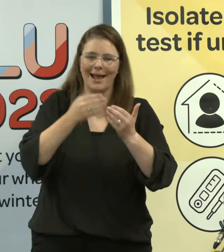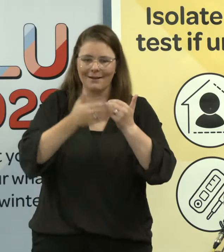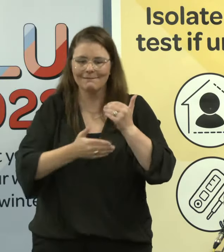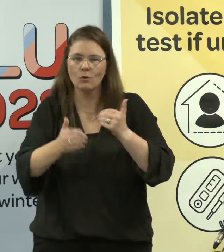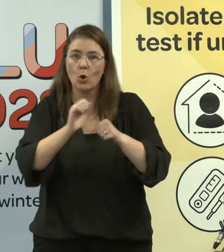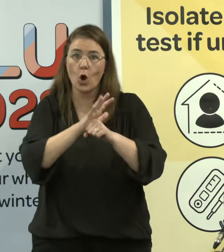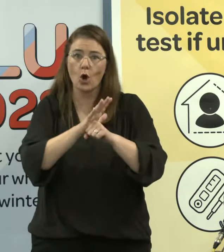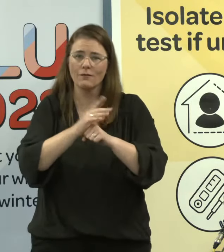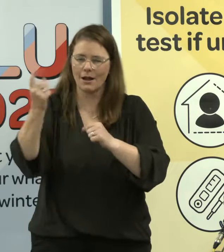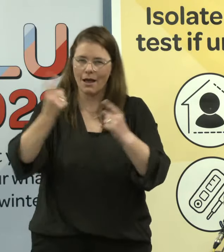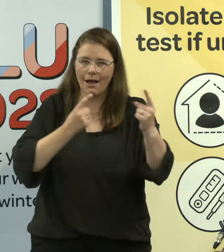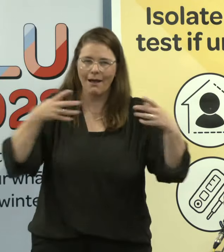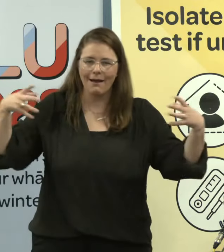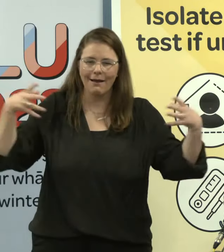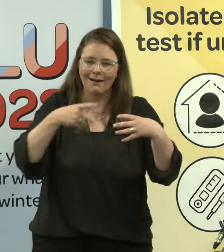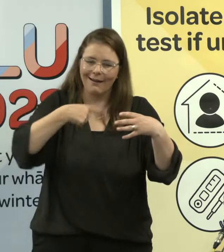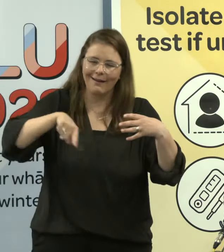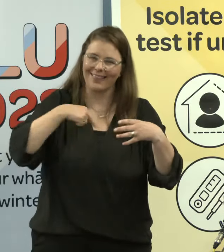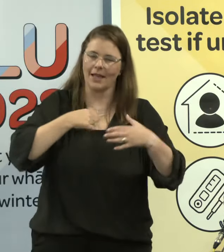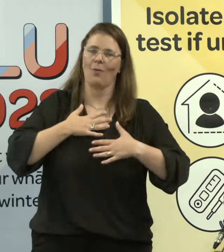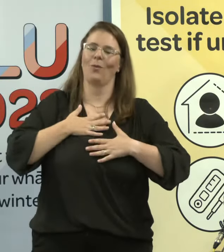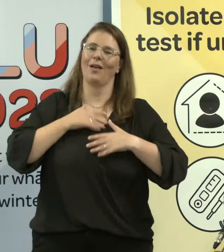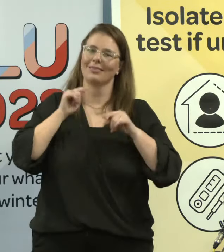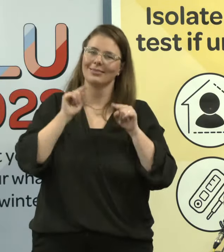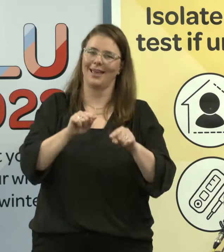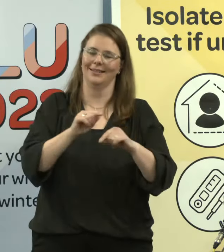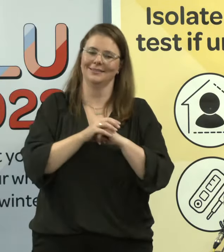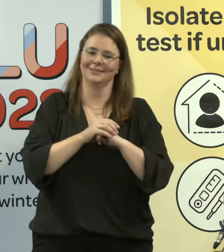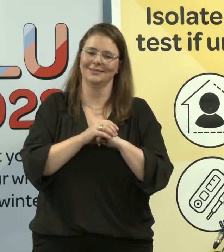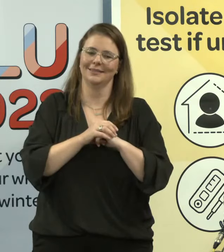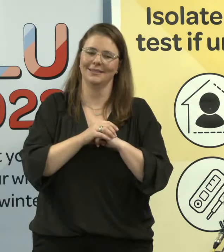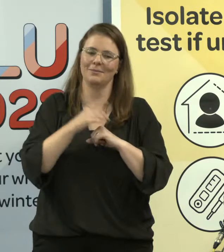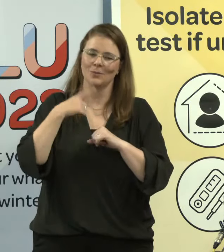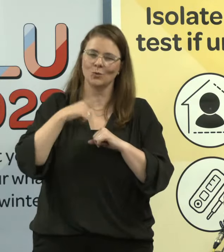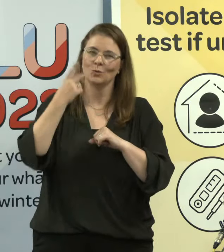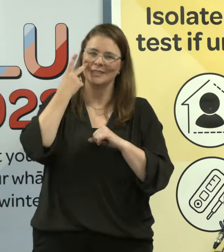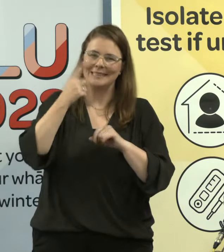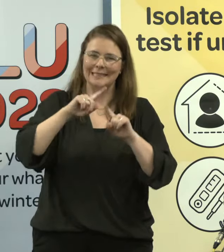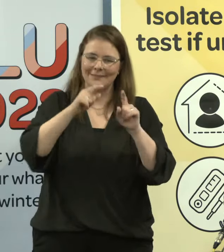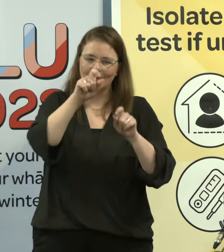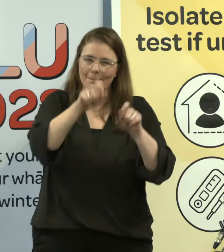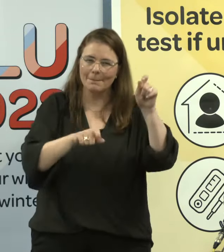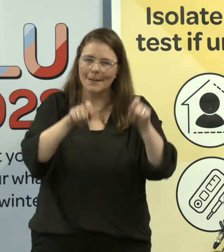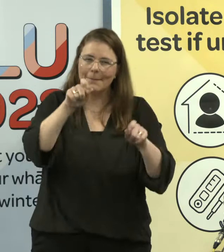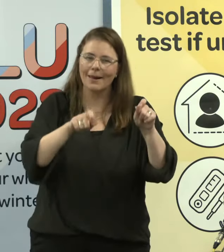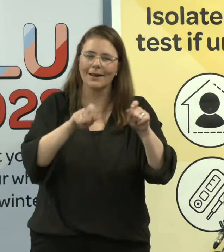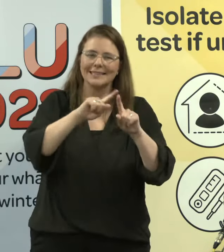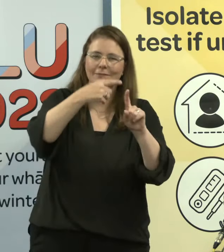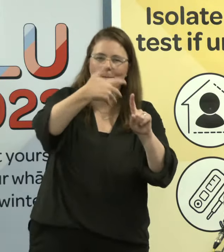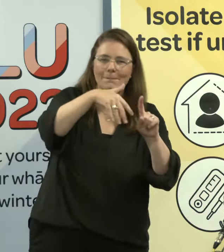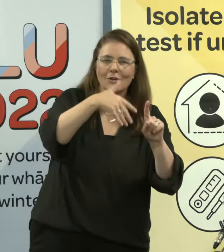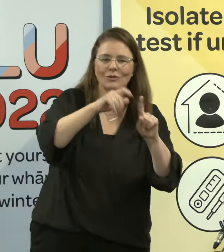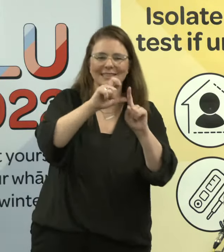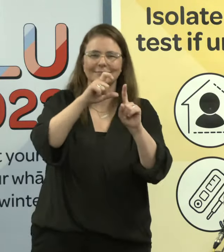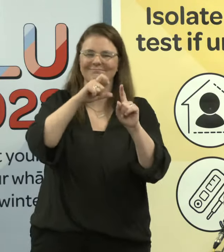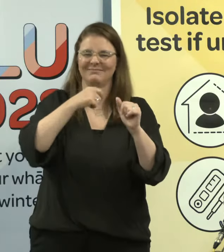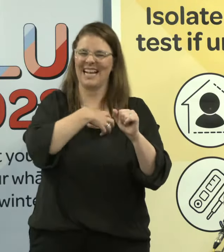tangata o tera taha te wahanga o